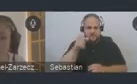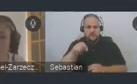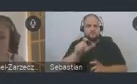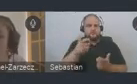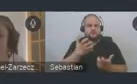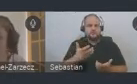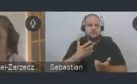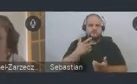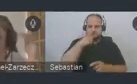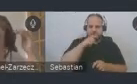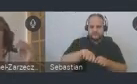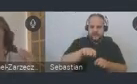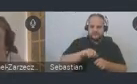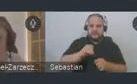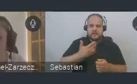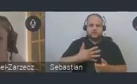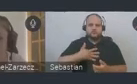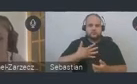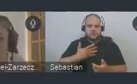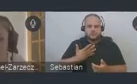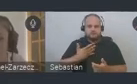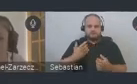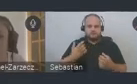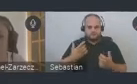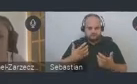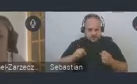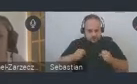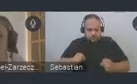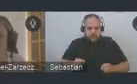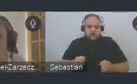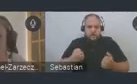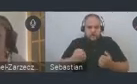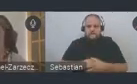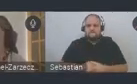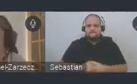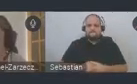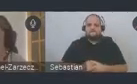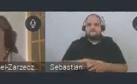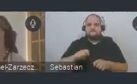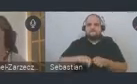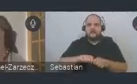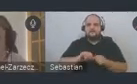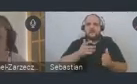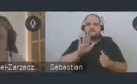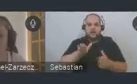sprawdza motywacje, jaki jest poziom motywacji. *Sprawdza ograniczenia.